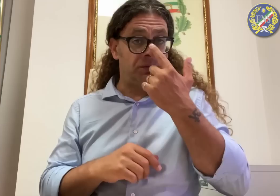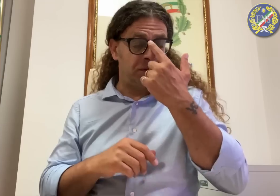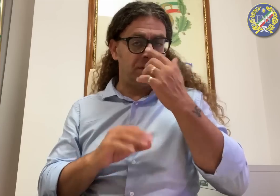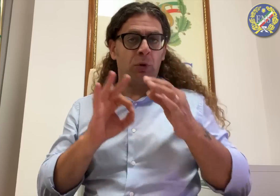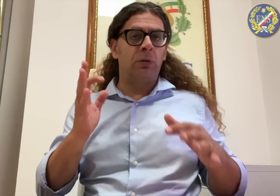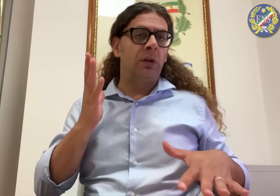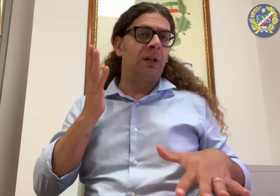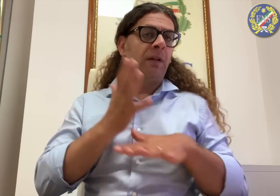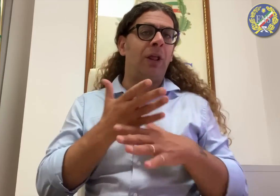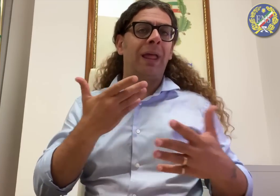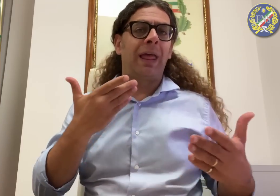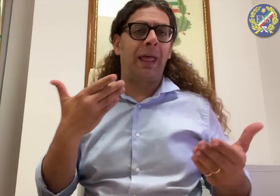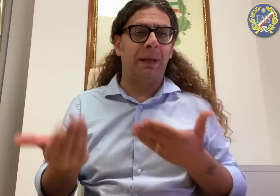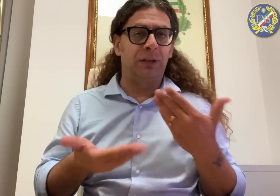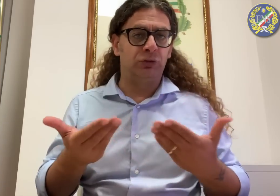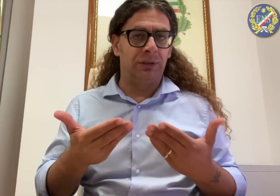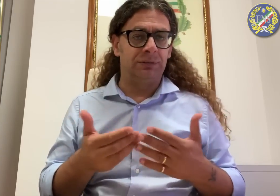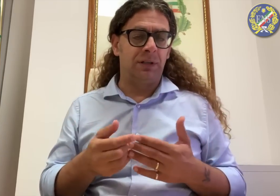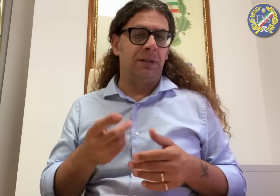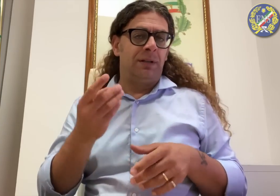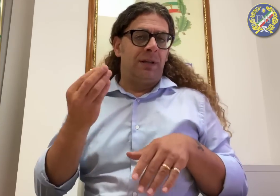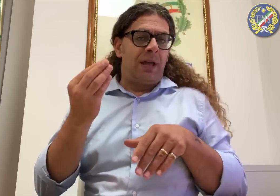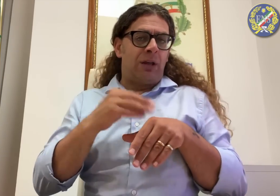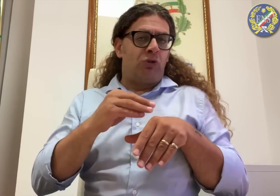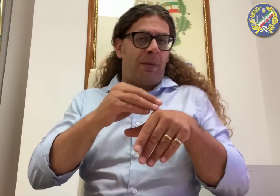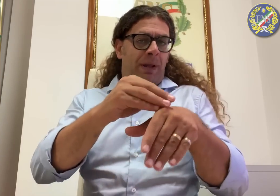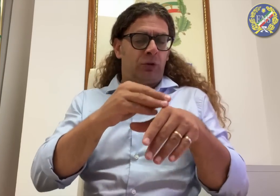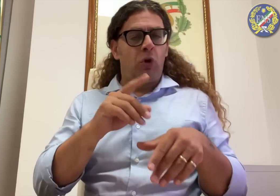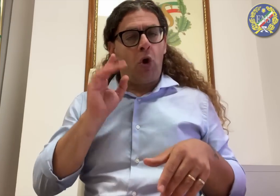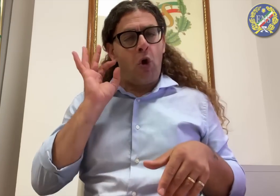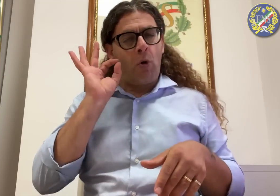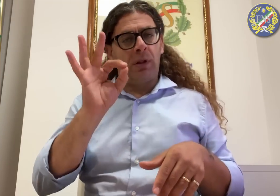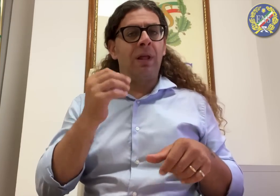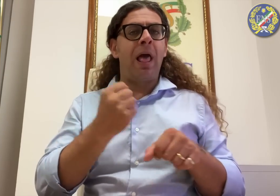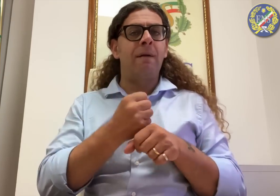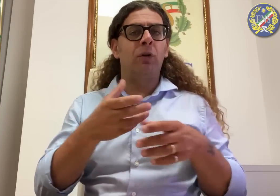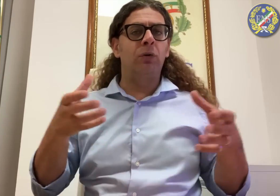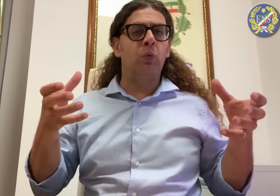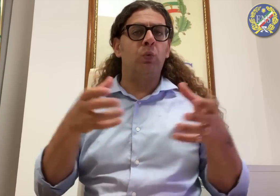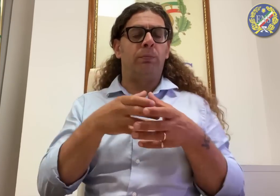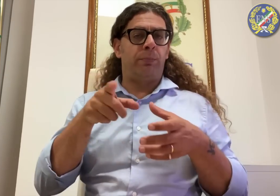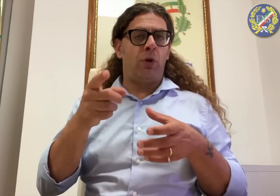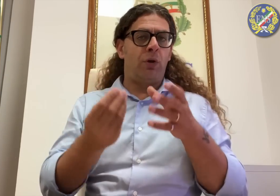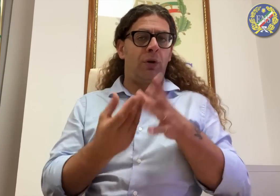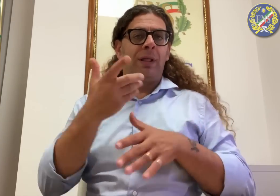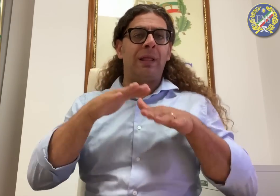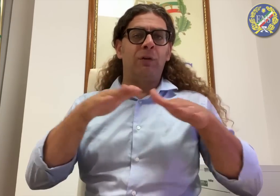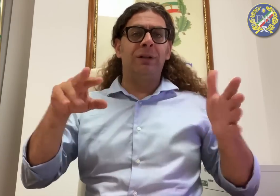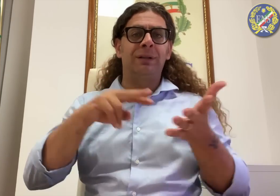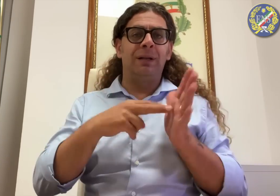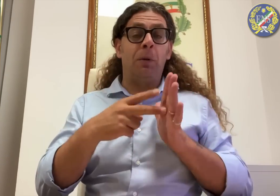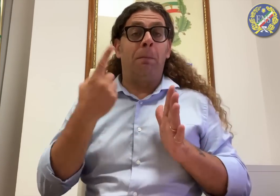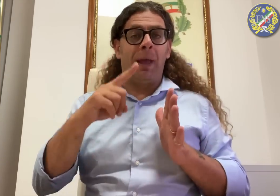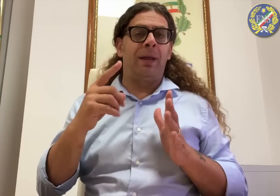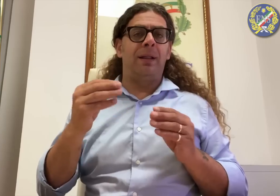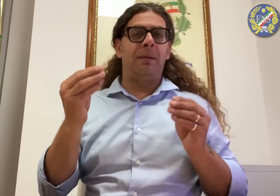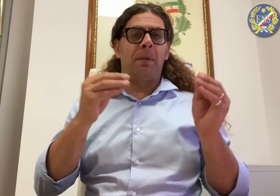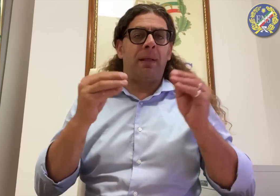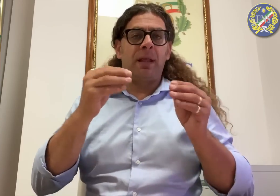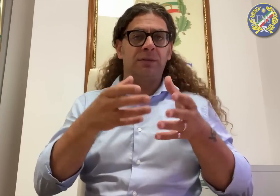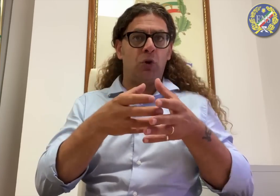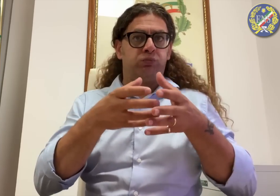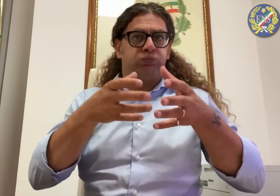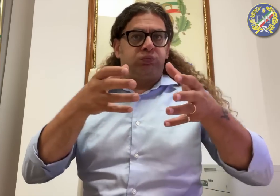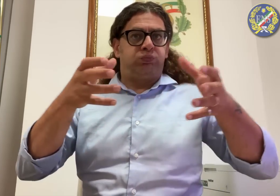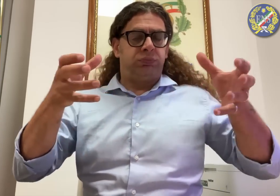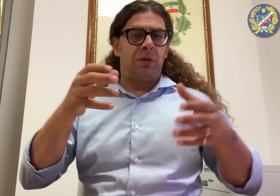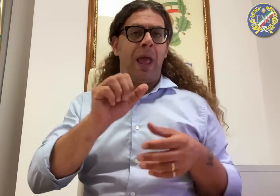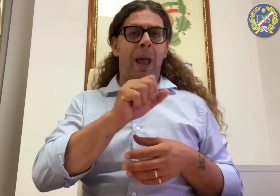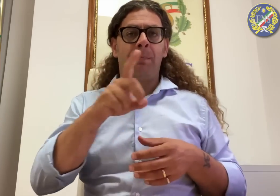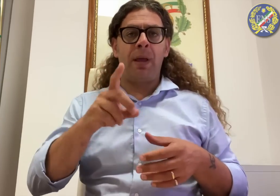A tal proposito, l'intento è quello di istituire un tavolo tecnico, a cui prenderà parte un gruppo di lavoro, finalizzato all'aggiornamento e all'implementazione